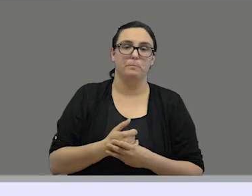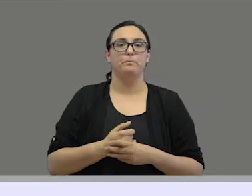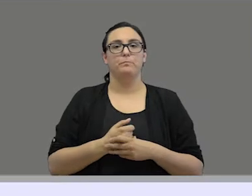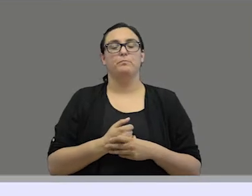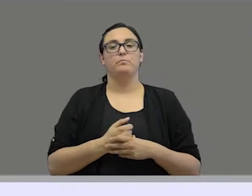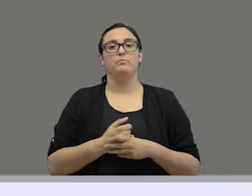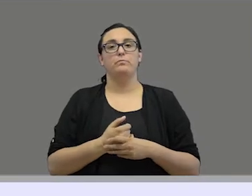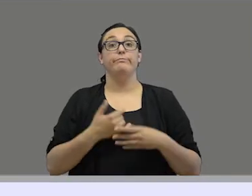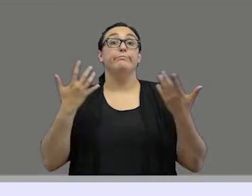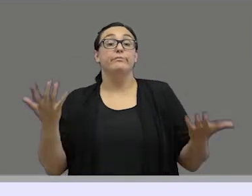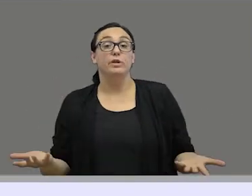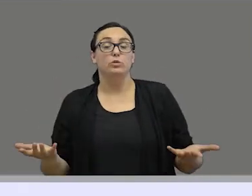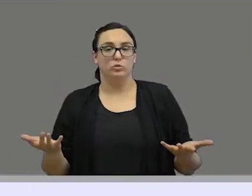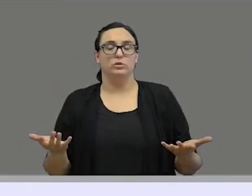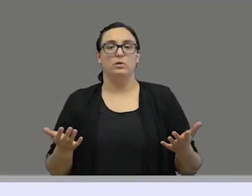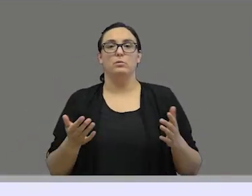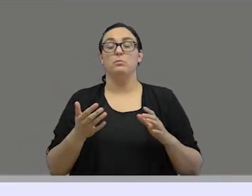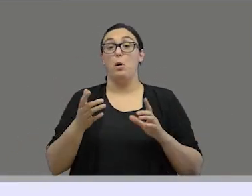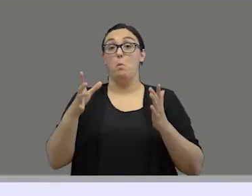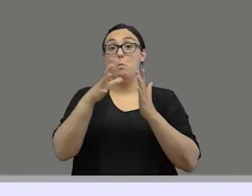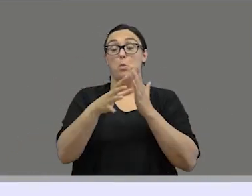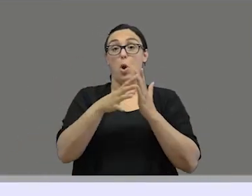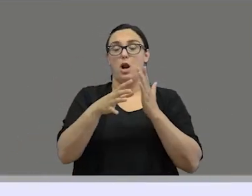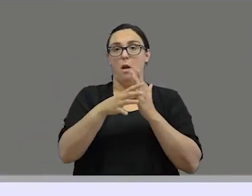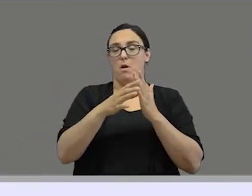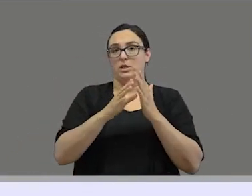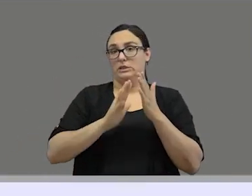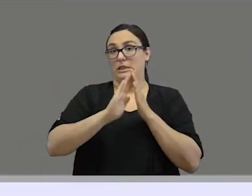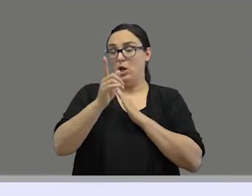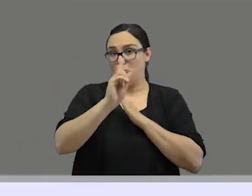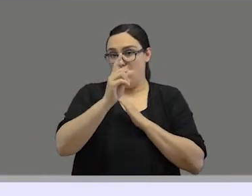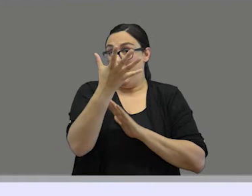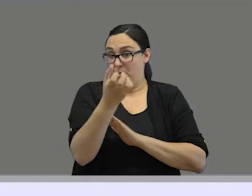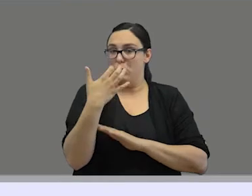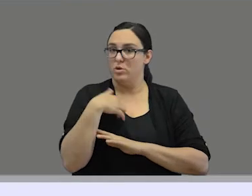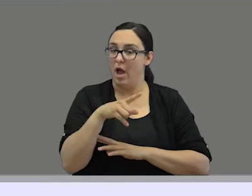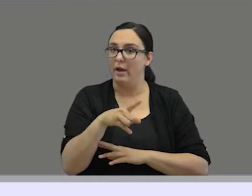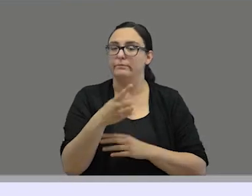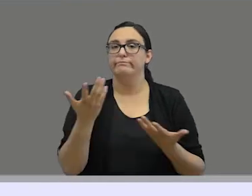Für Rundfunksendungen, die nicht live aufgezeichnet werden, ist die Gebärdensprachenübersetzung